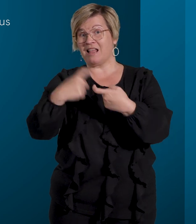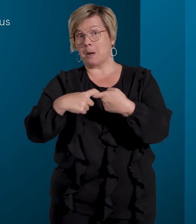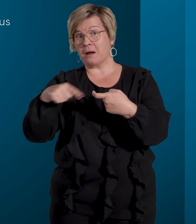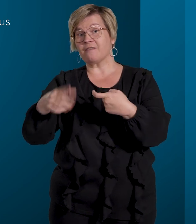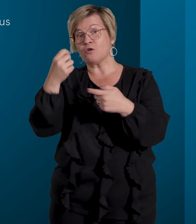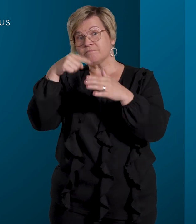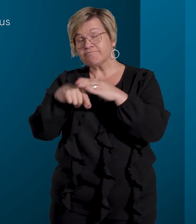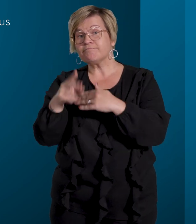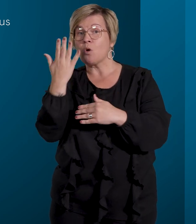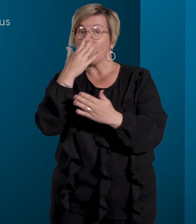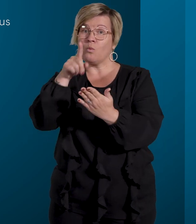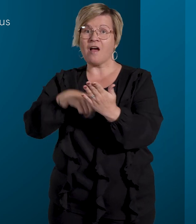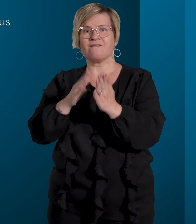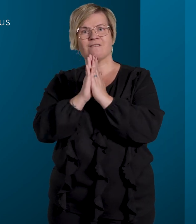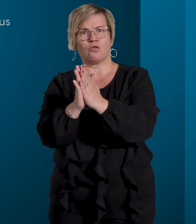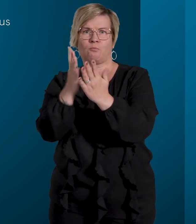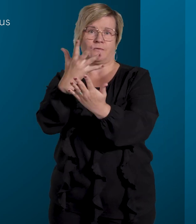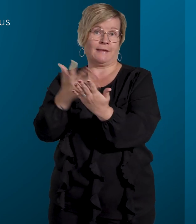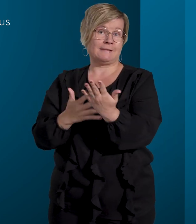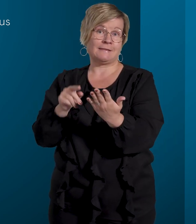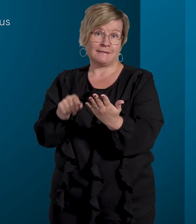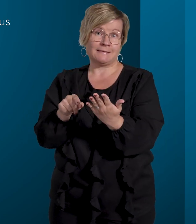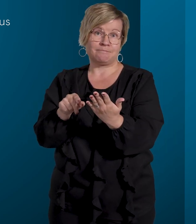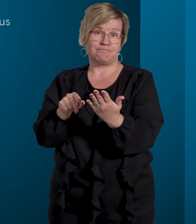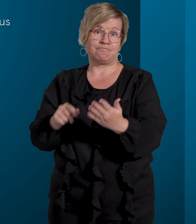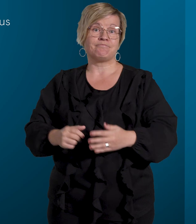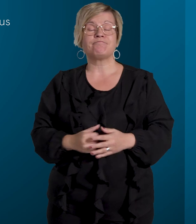Pääset lukemaan vetoomuksen kokonaisuudessaan oheisen linkin kautta.